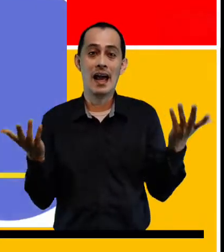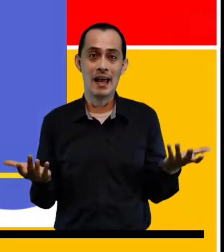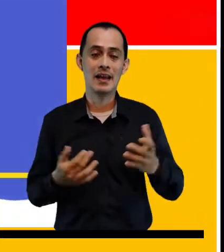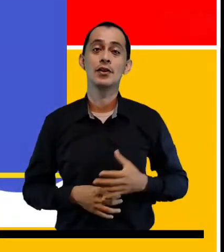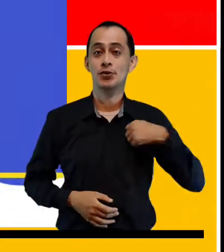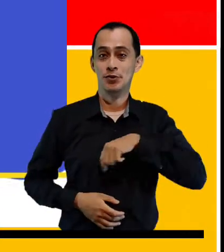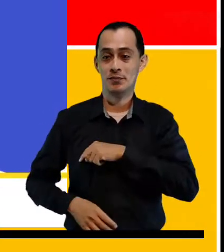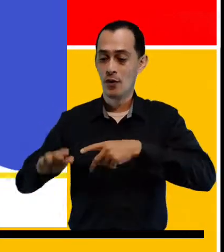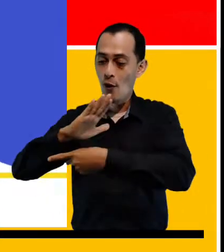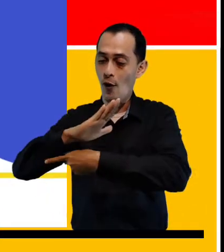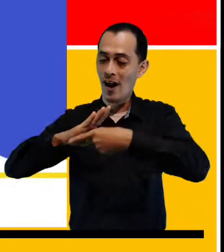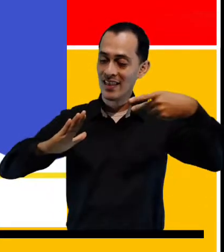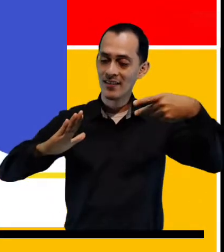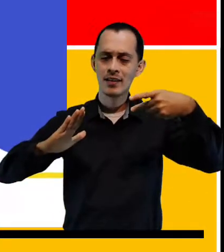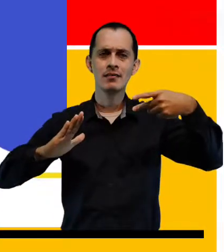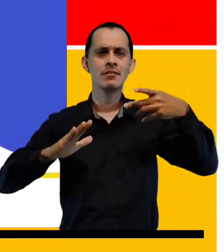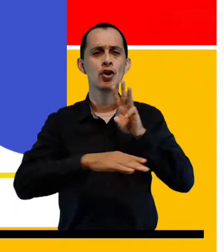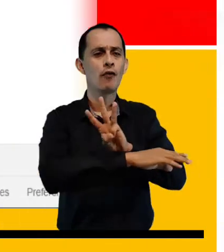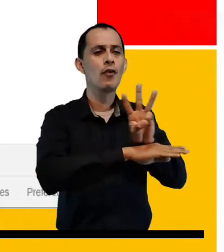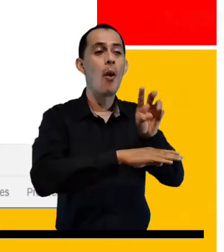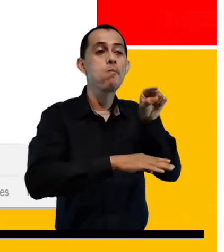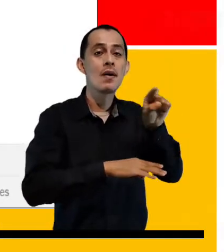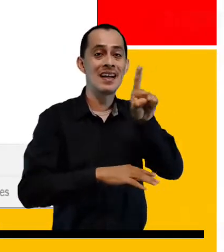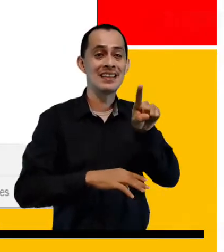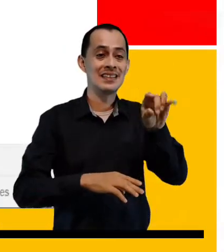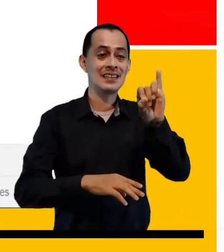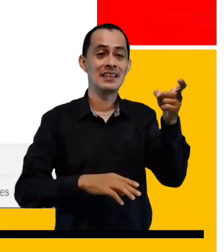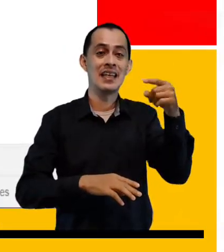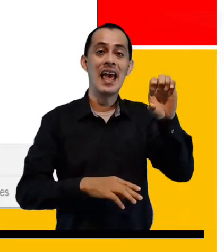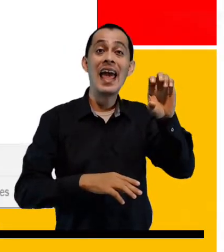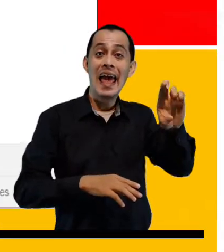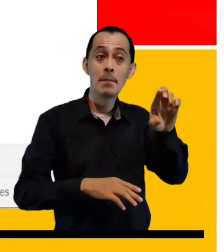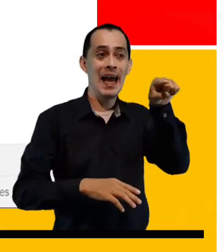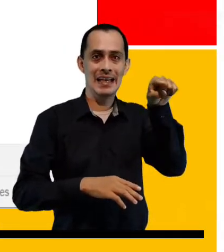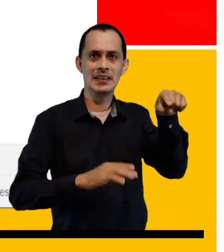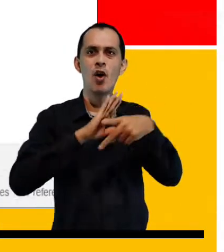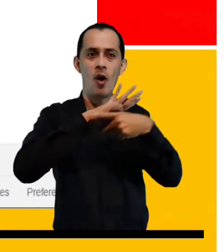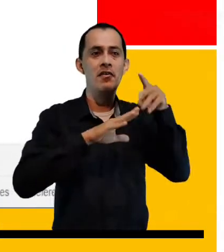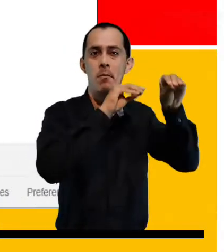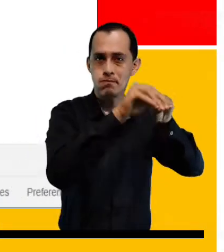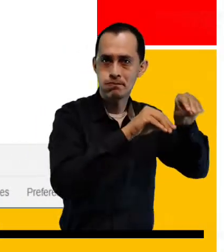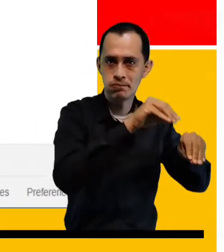el sistema SIGEP, este es un sistema de hoja de vida relacionado con el perfil